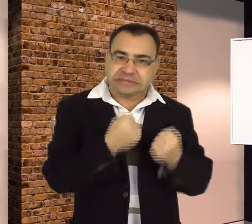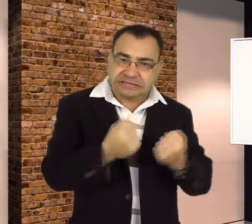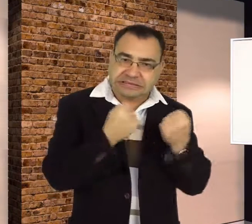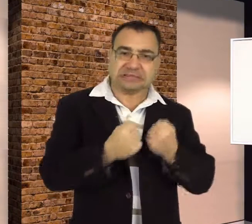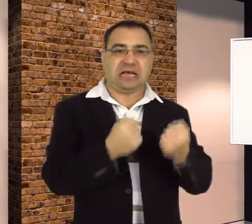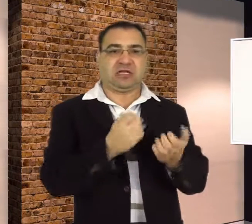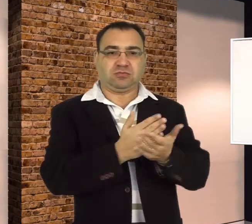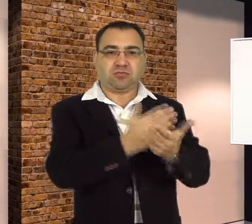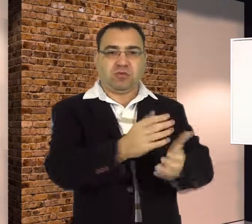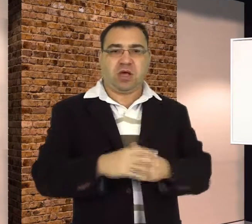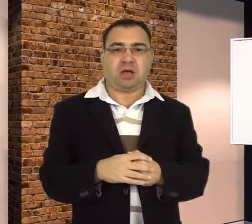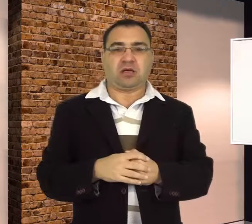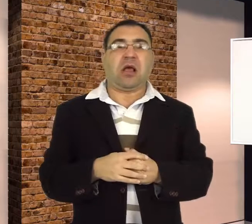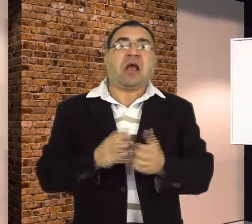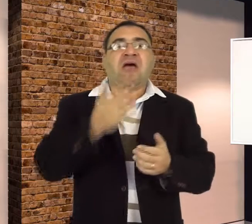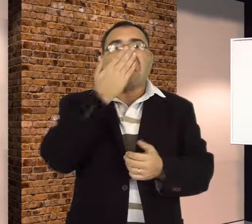Może tez pracować w domu, wychowywać dzieci itd.